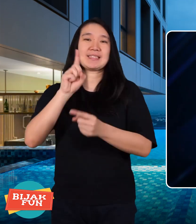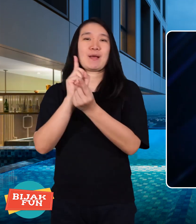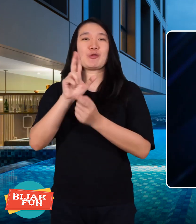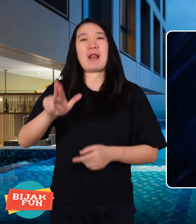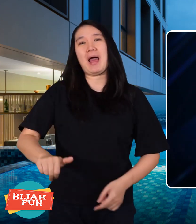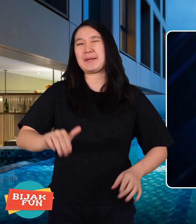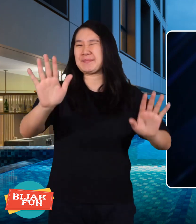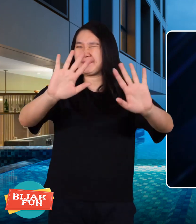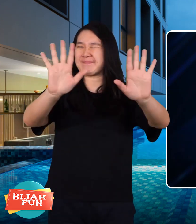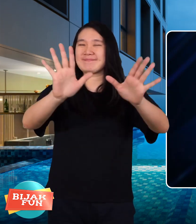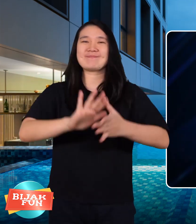Sampai bertemu lagi. Dah!